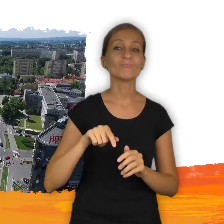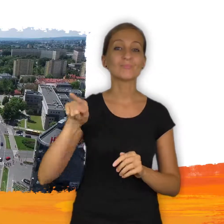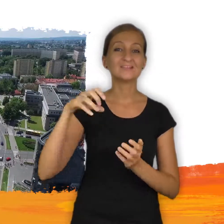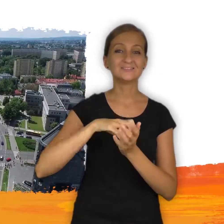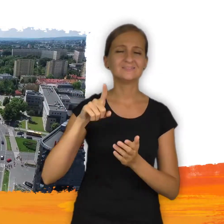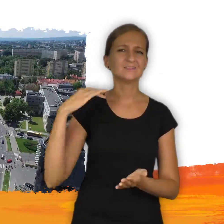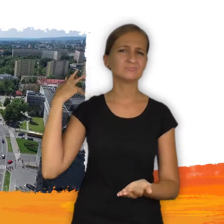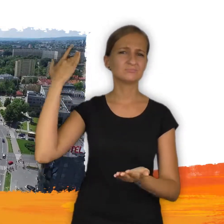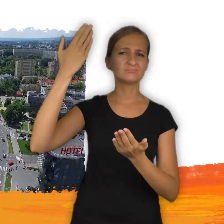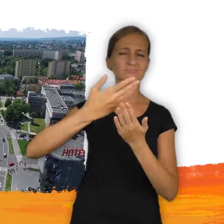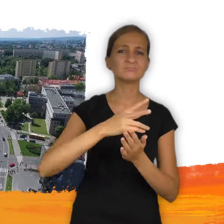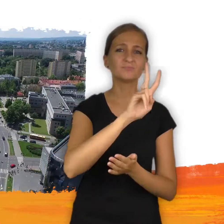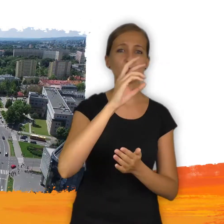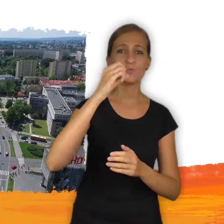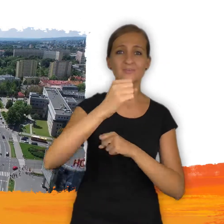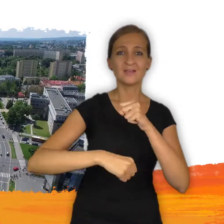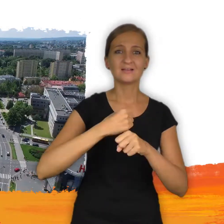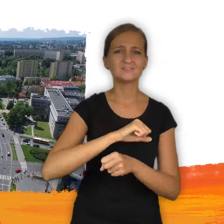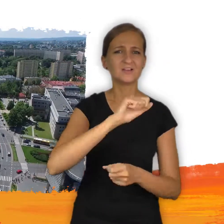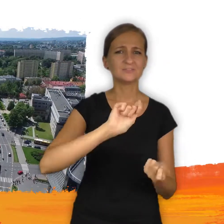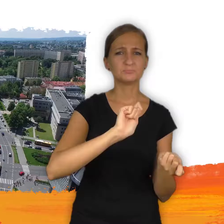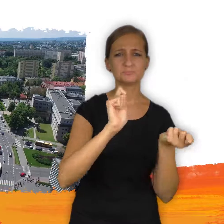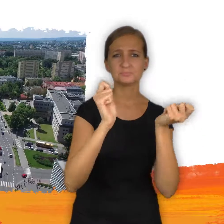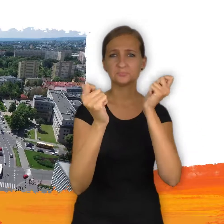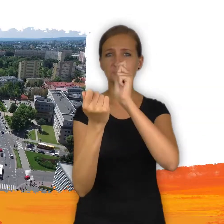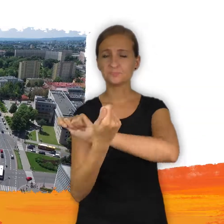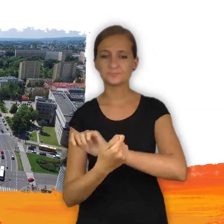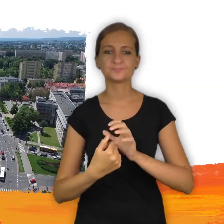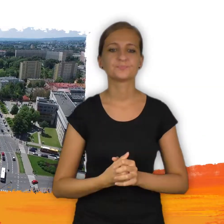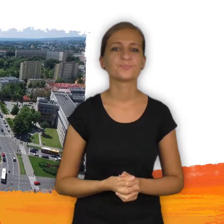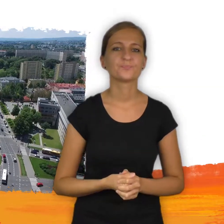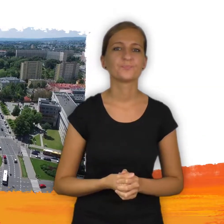Przez ostatnie 20 lat wygląd miasta bardzo się zmienił.